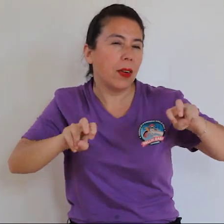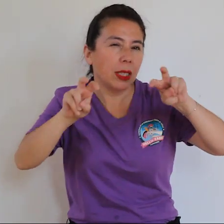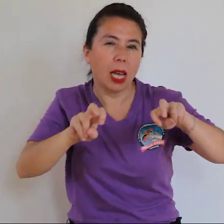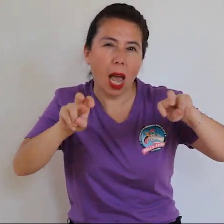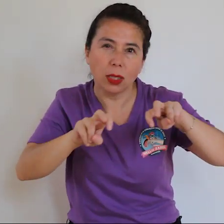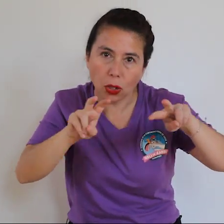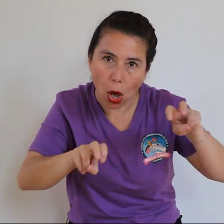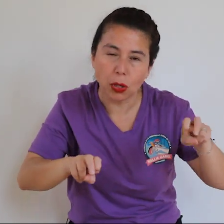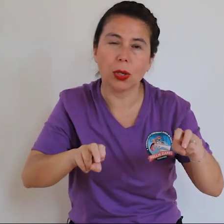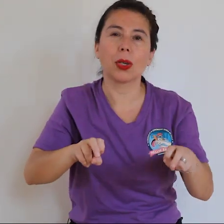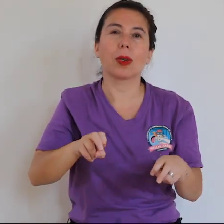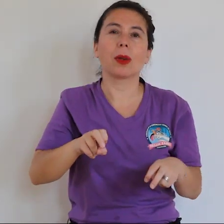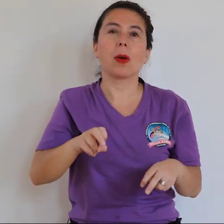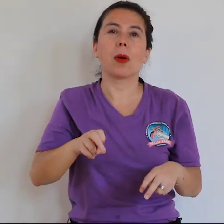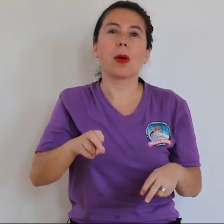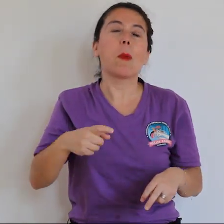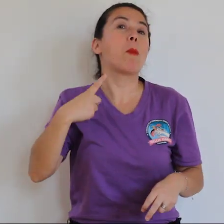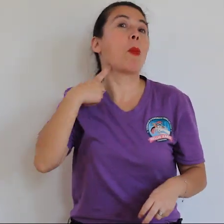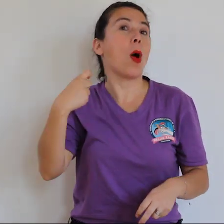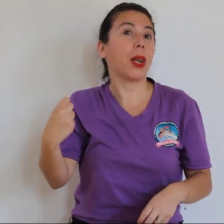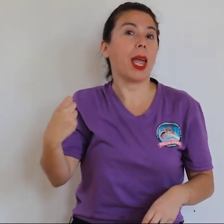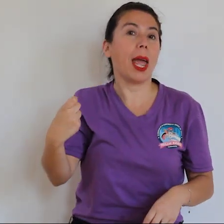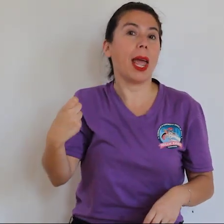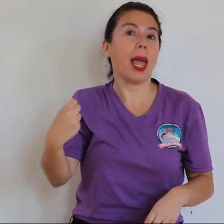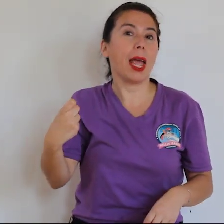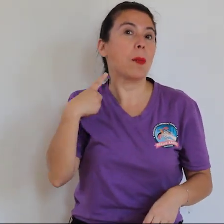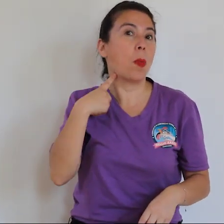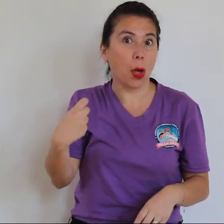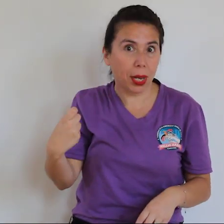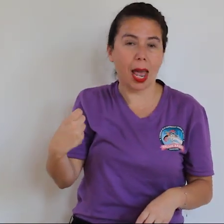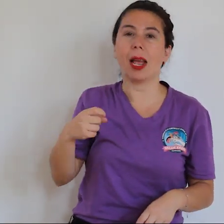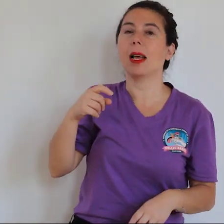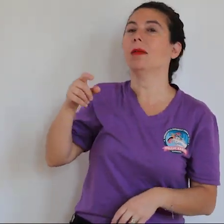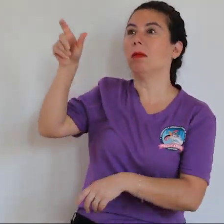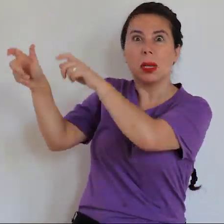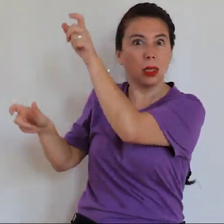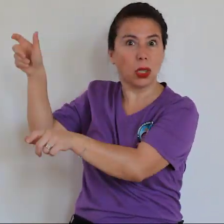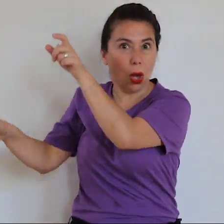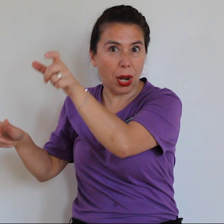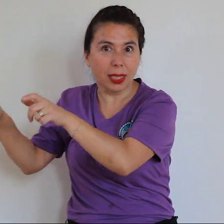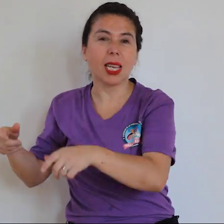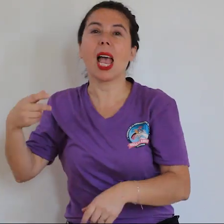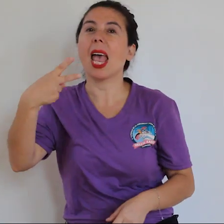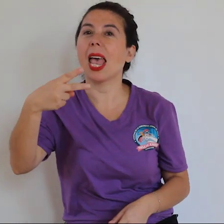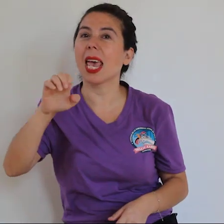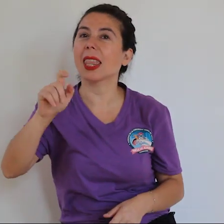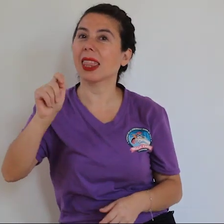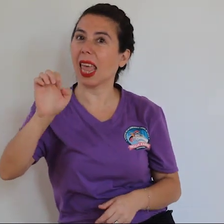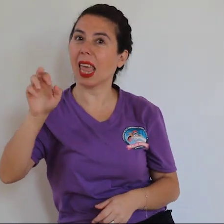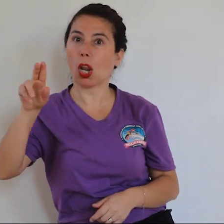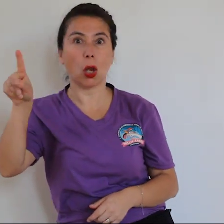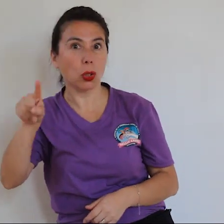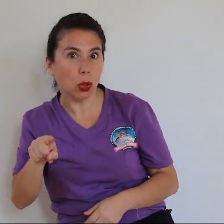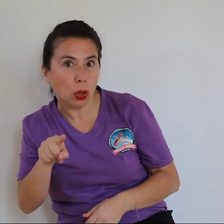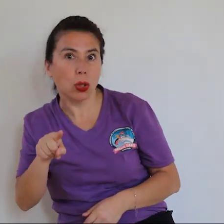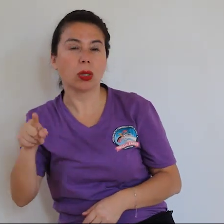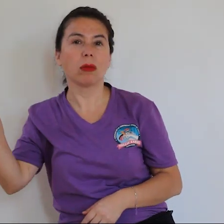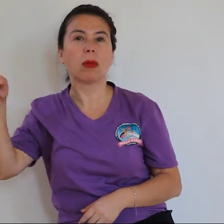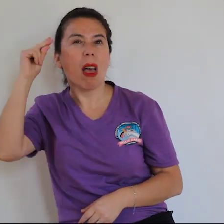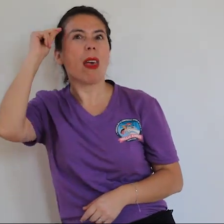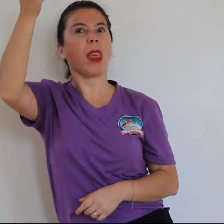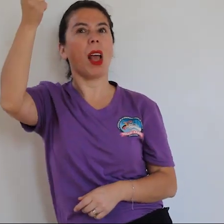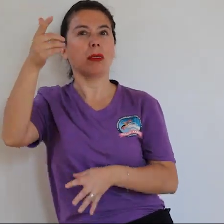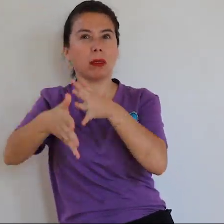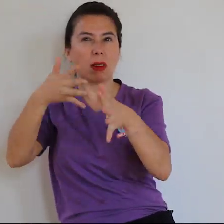Tambien hacer investigaciones y compartir juntxs porque personas heterosexual sordas se inventan señas